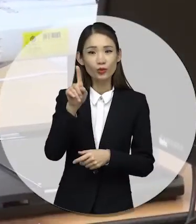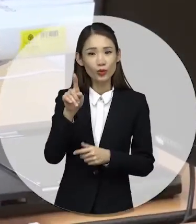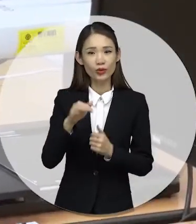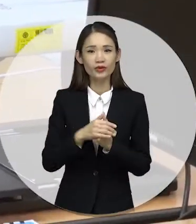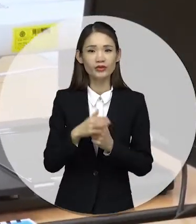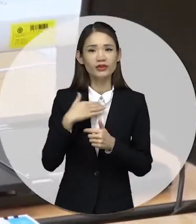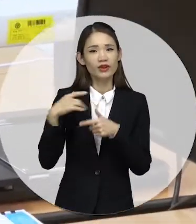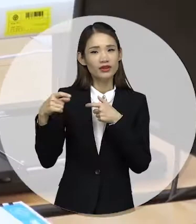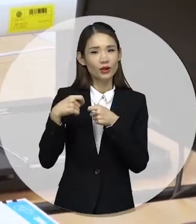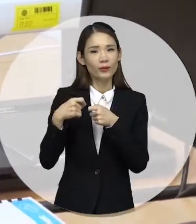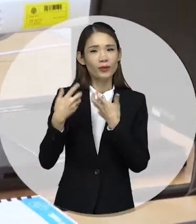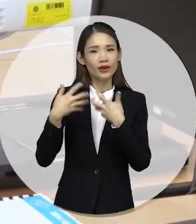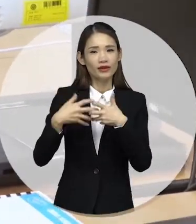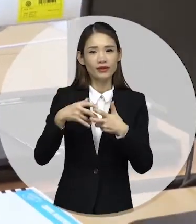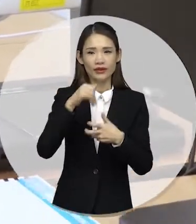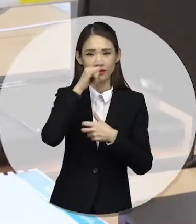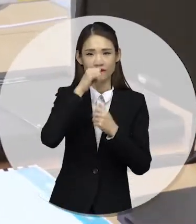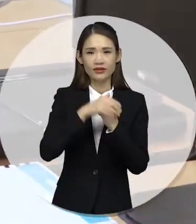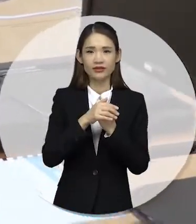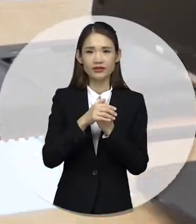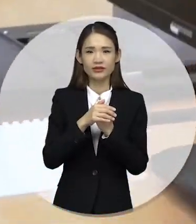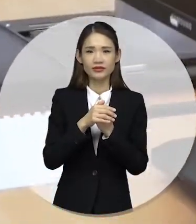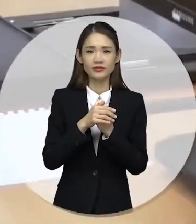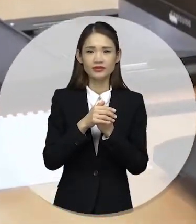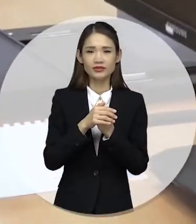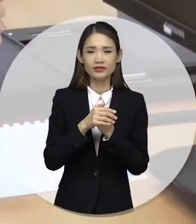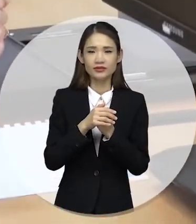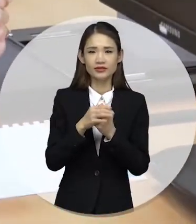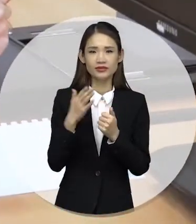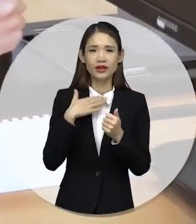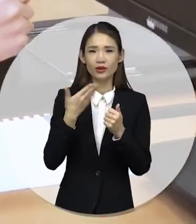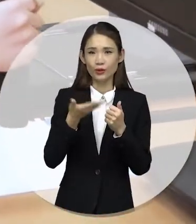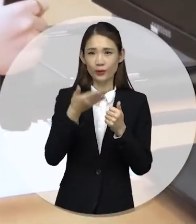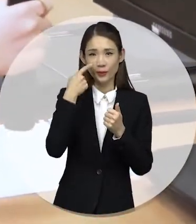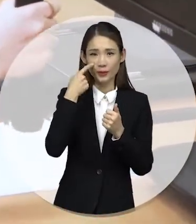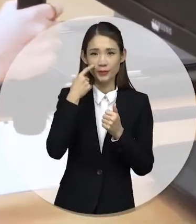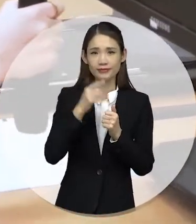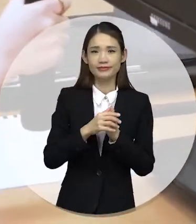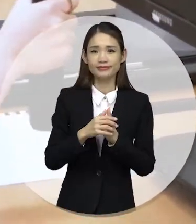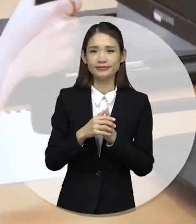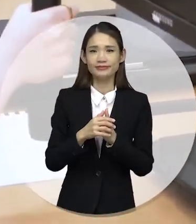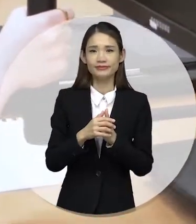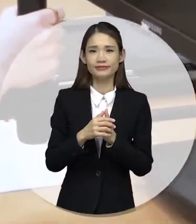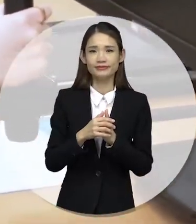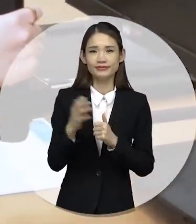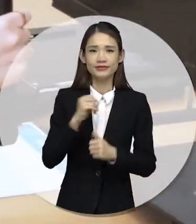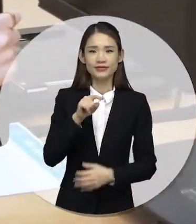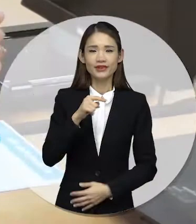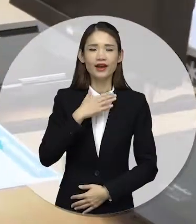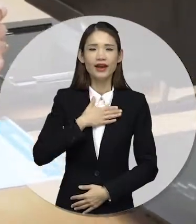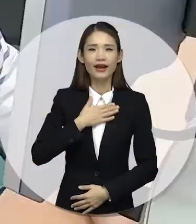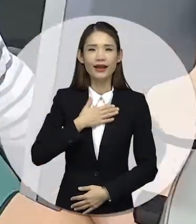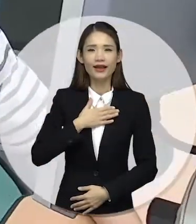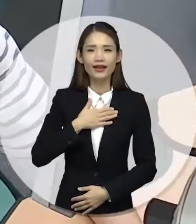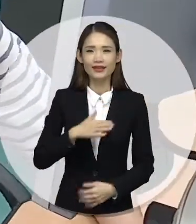김소희 : 내 옆에 뭐가 있는데, 오빠가 한번 뭔지 좀 알려주라. 김한솔 : 아~ 이거 알지, 알지. / 김소희 : 뭐야?